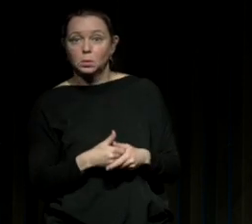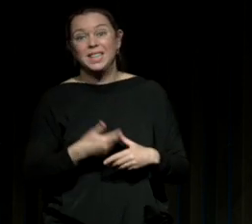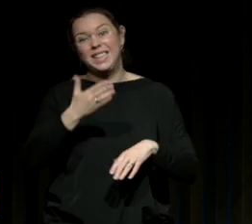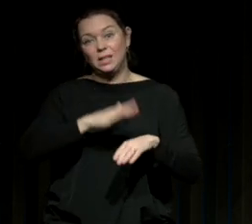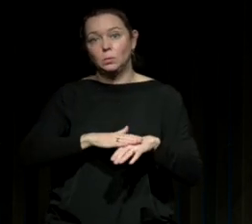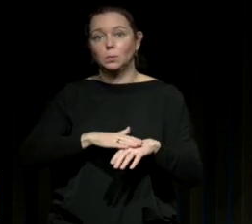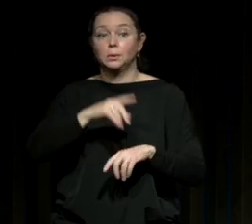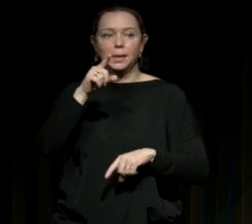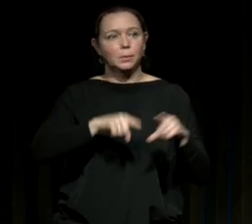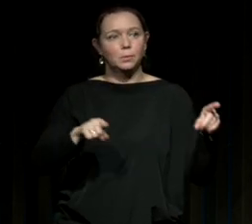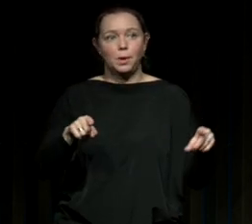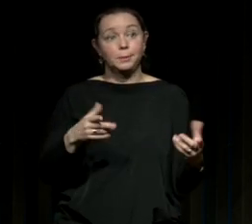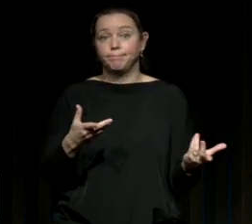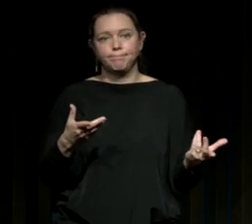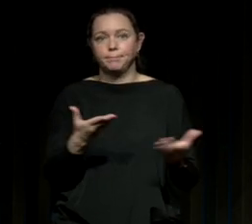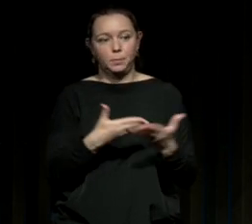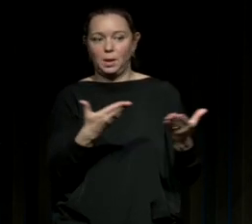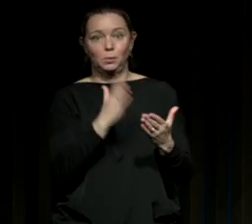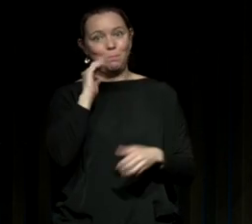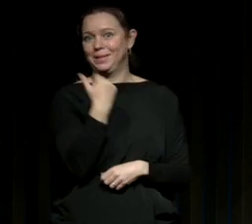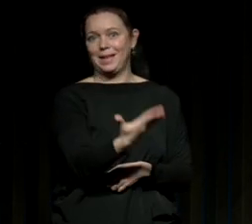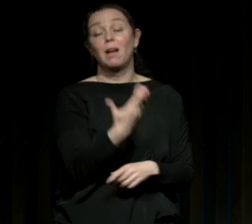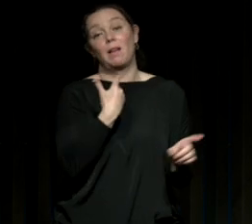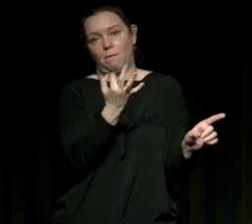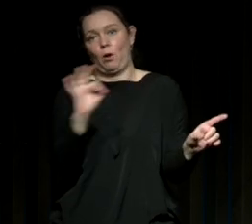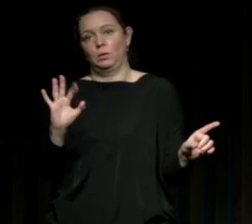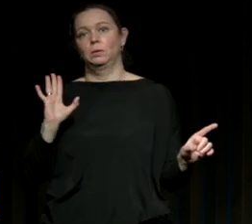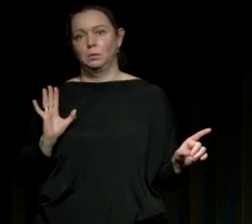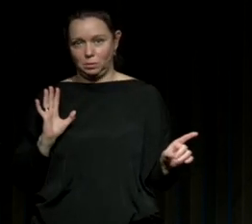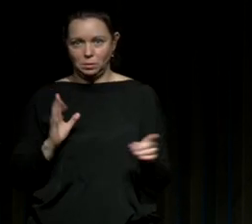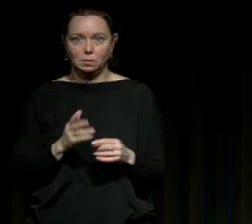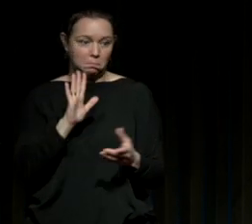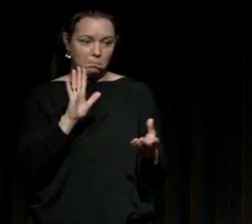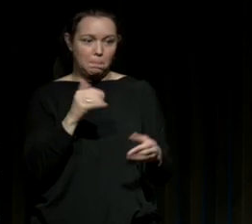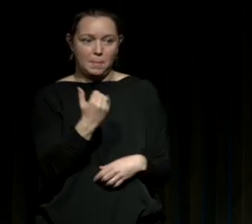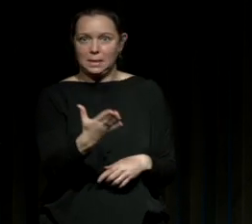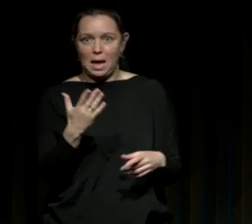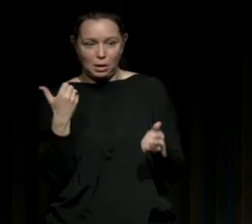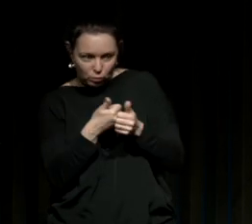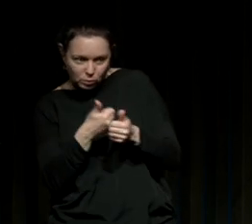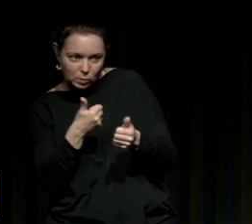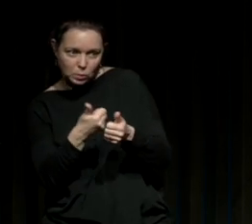tout à fait toujours le cas en tout cas en tout cas en france a et c'est ce travail français qui